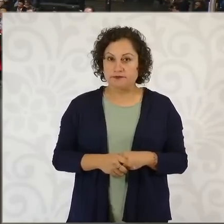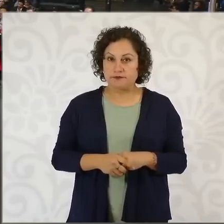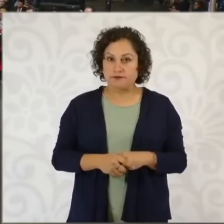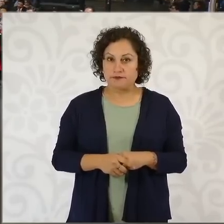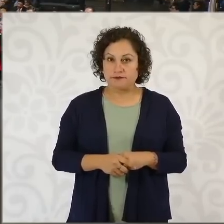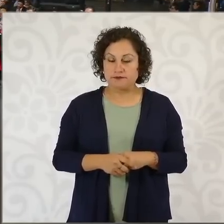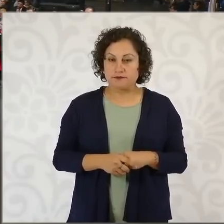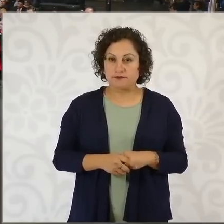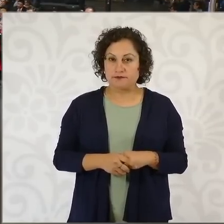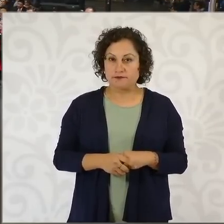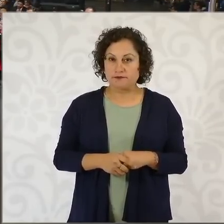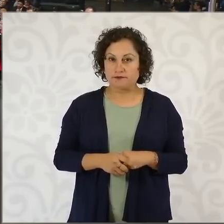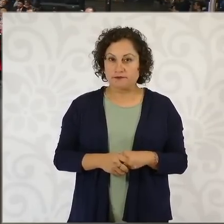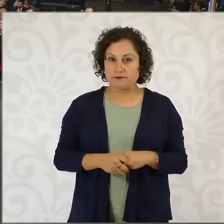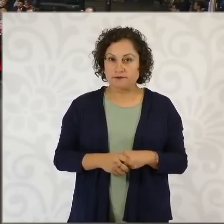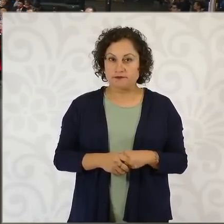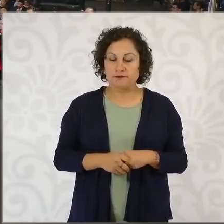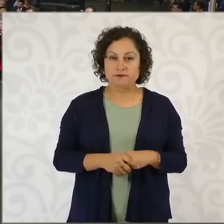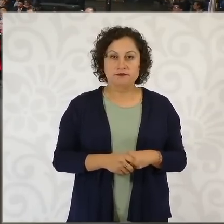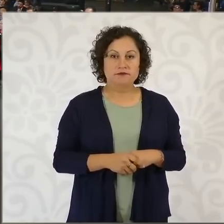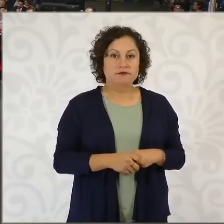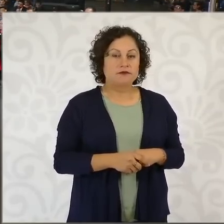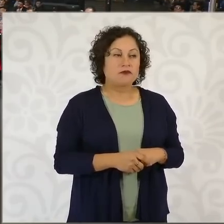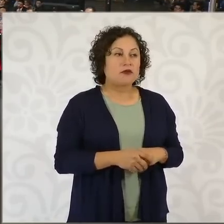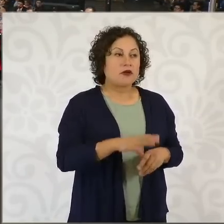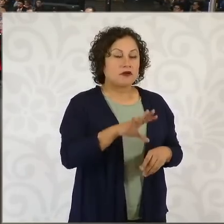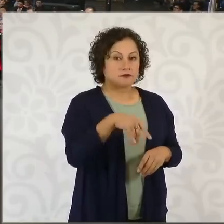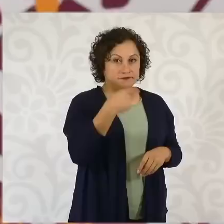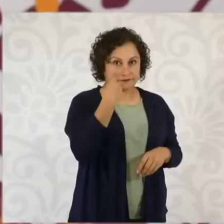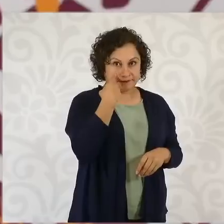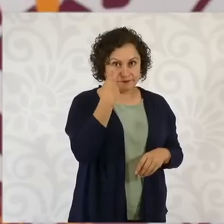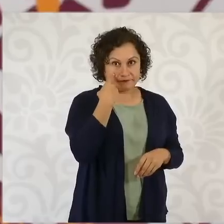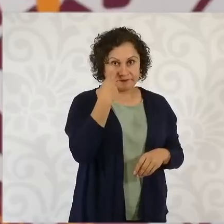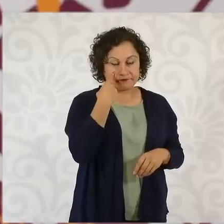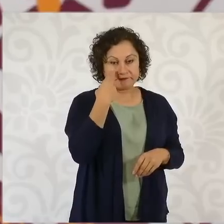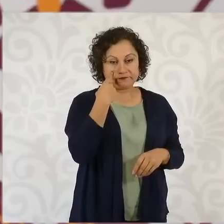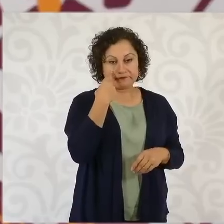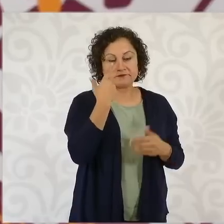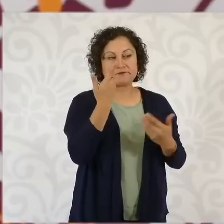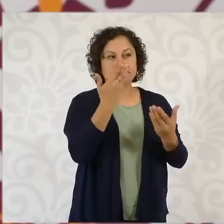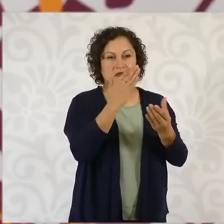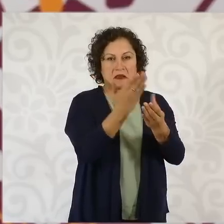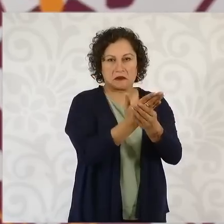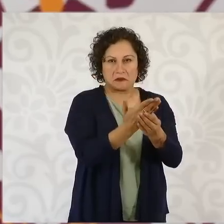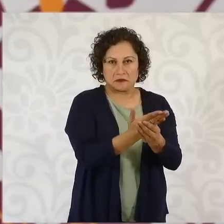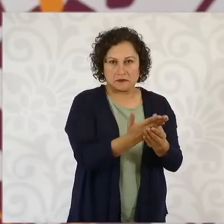Bueno el el portafolio es muy Dinámico lo importante que te podría decir ahorita es que no